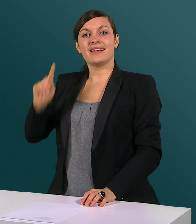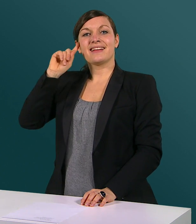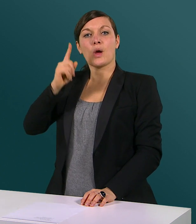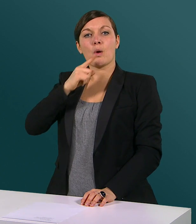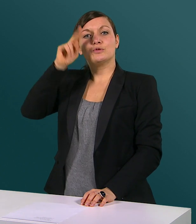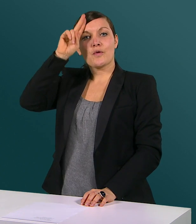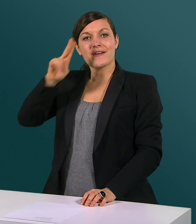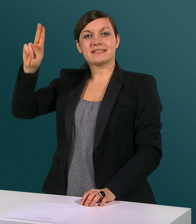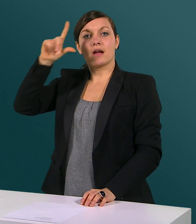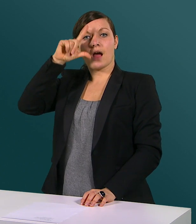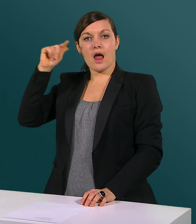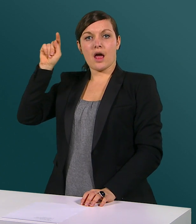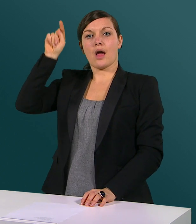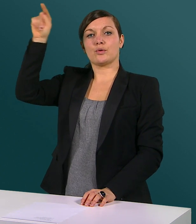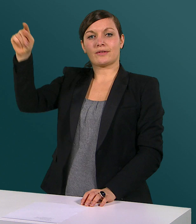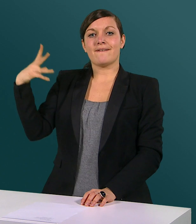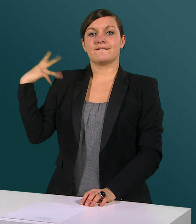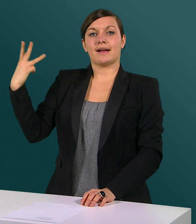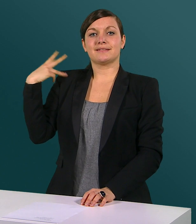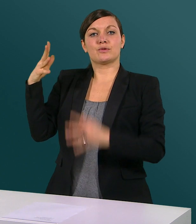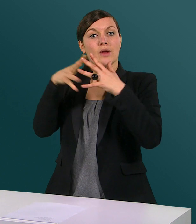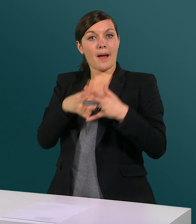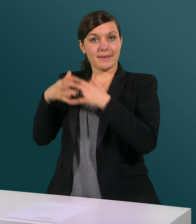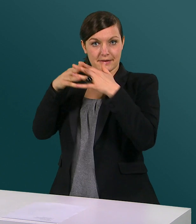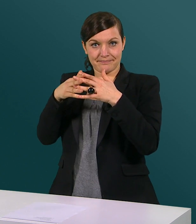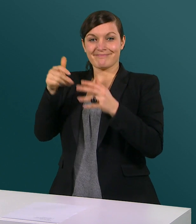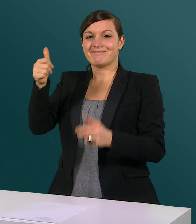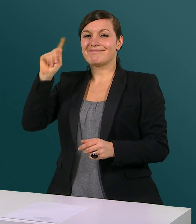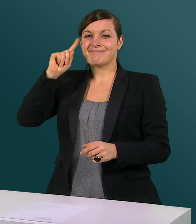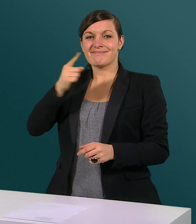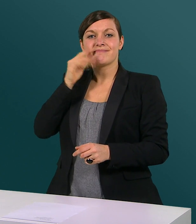An der Gehörlosenuniversität Gallaudet in Washington, Amerika, wurde eine gehörlose